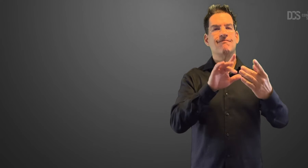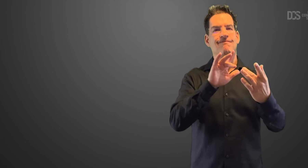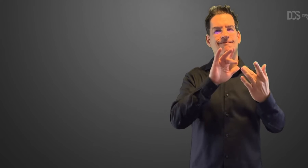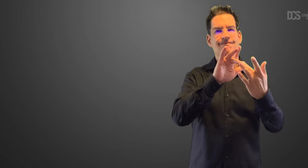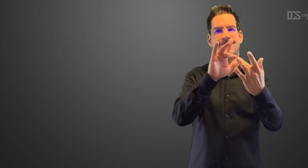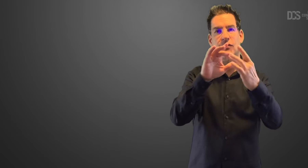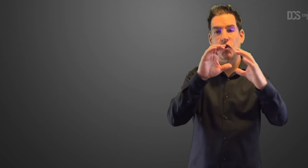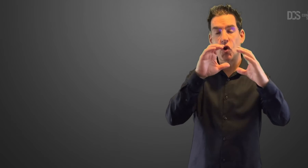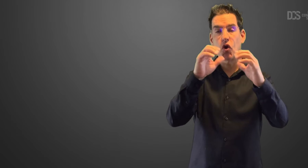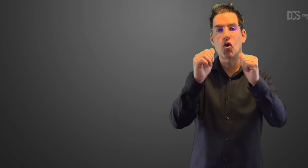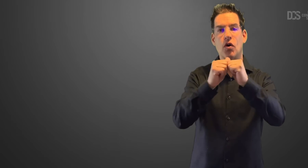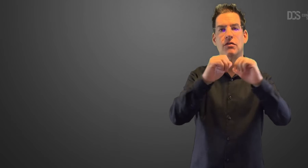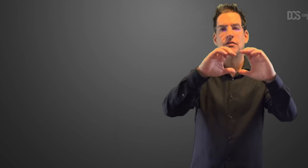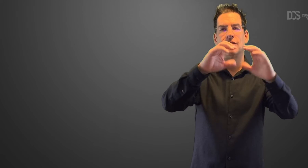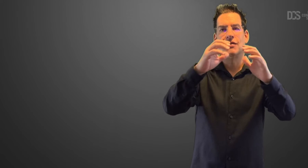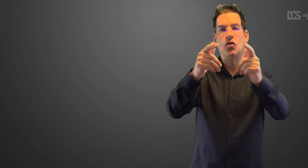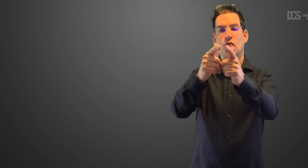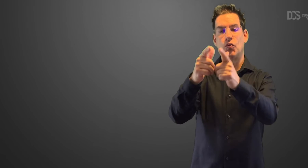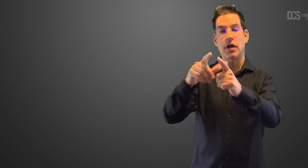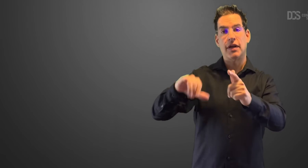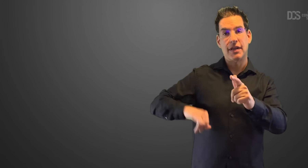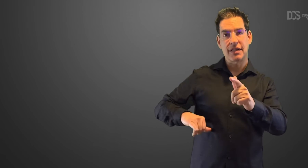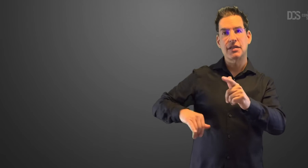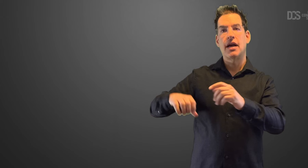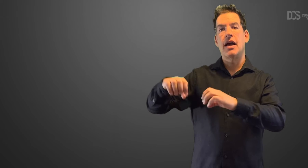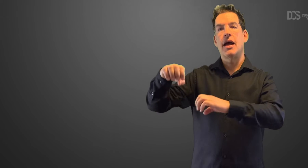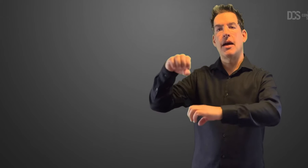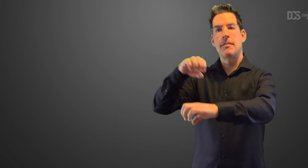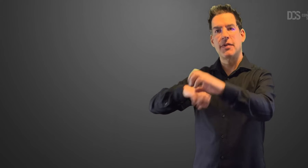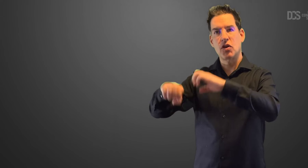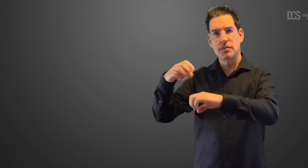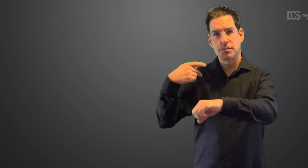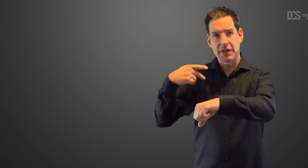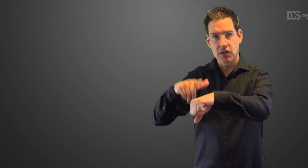Mantener la comunicación con los grupos de interés y el personal,